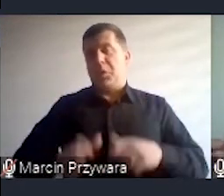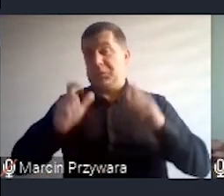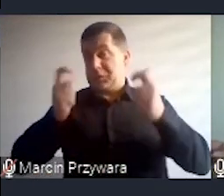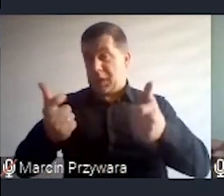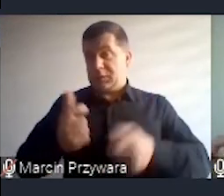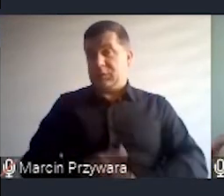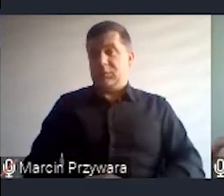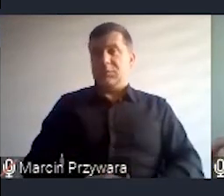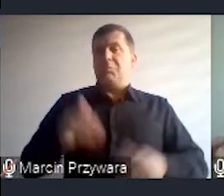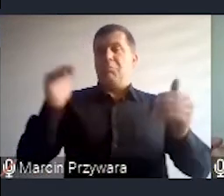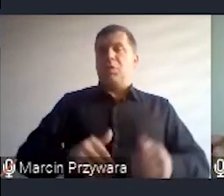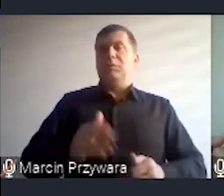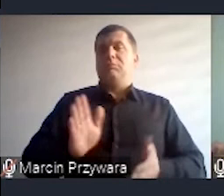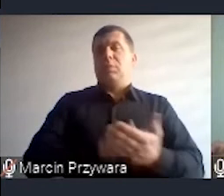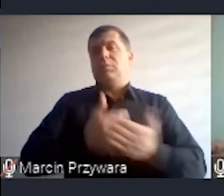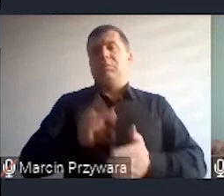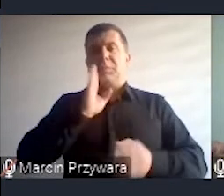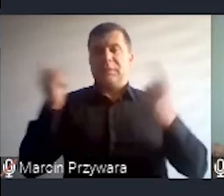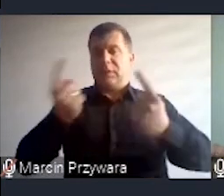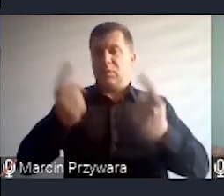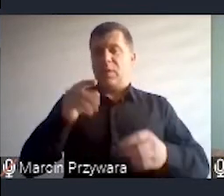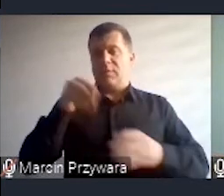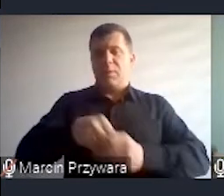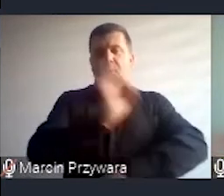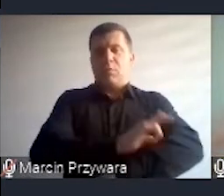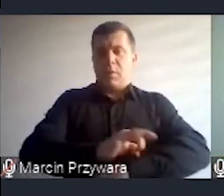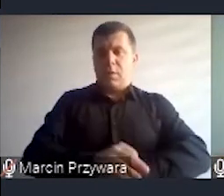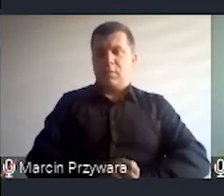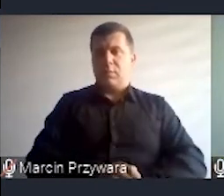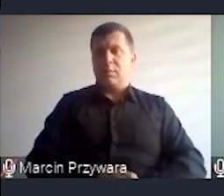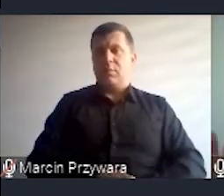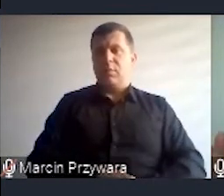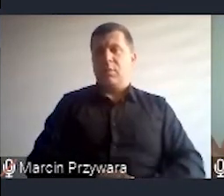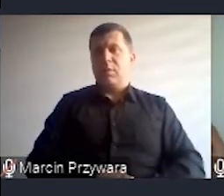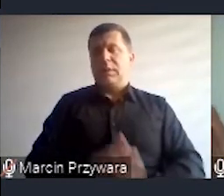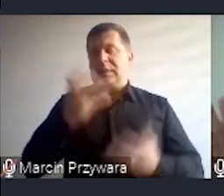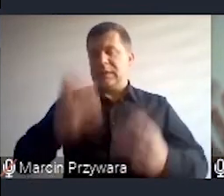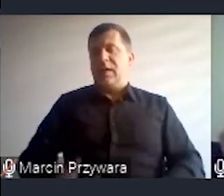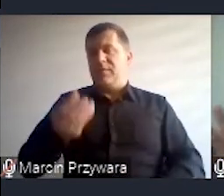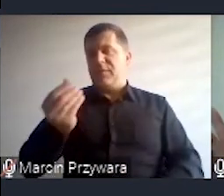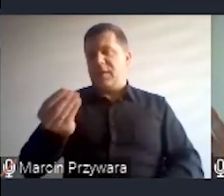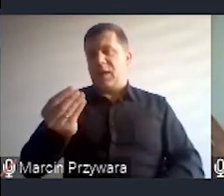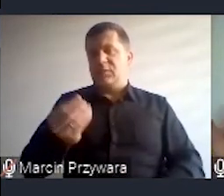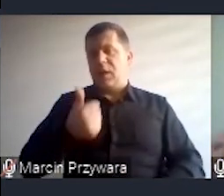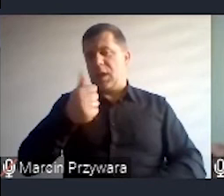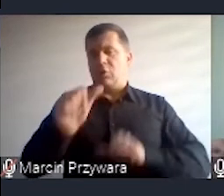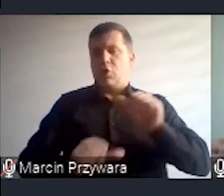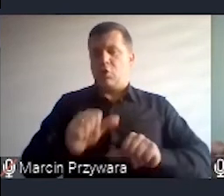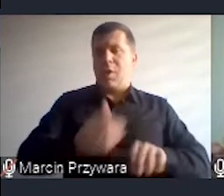może wystąpić taka sytuacja, że w ramach projektu chce finansować, powiedzmy rok leasingu,